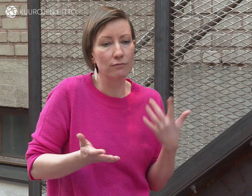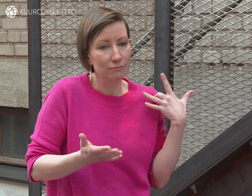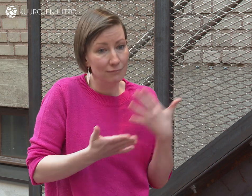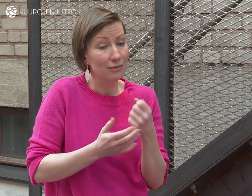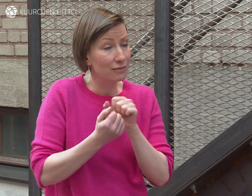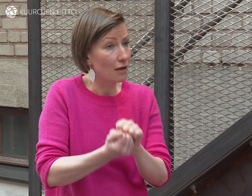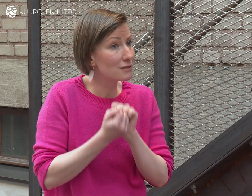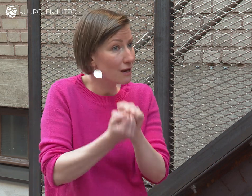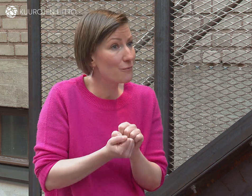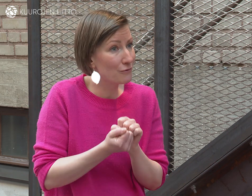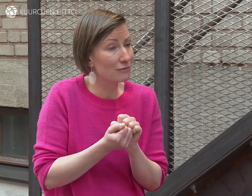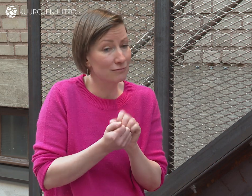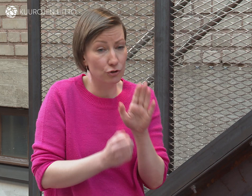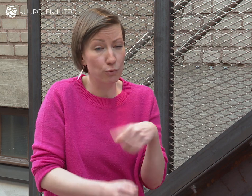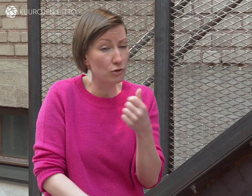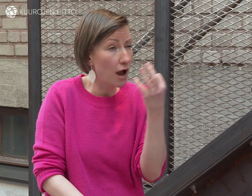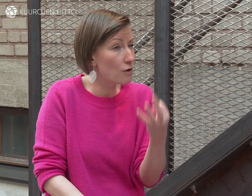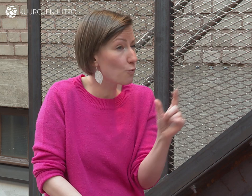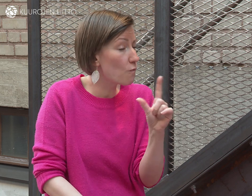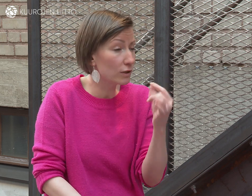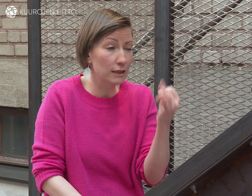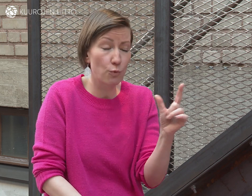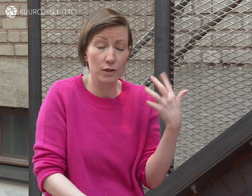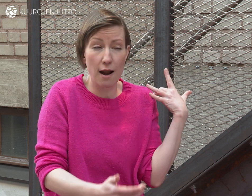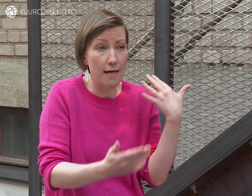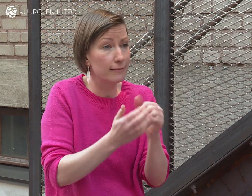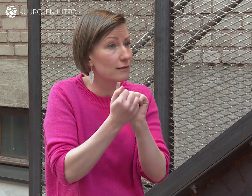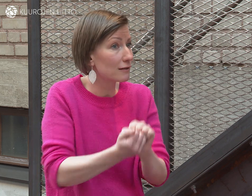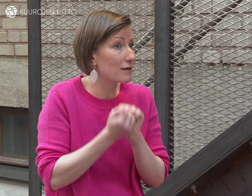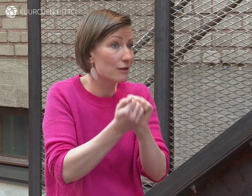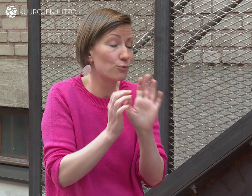Palvelun eteen on taisteltu jo 70- ja 80-luvuilta lähtien.